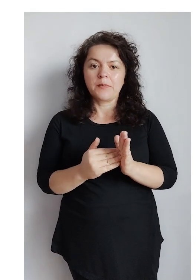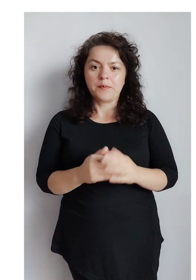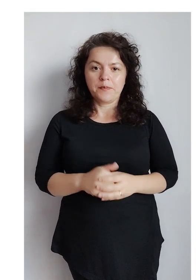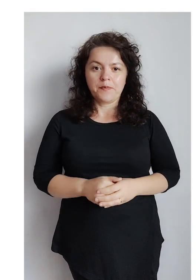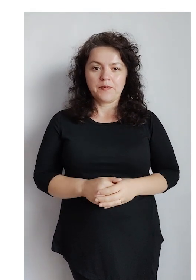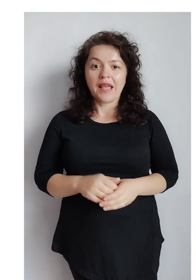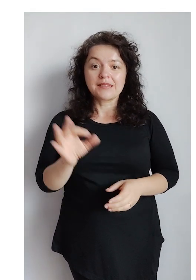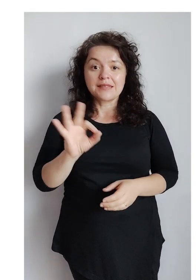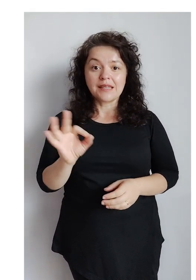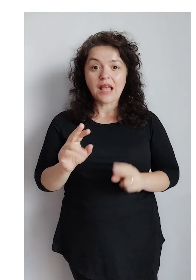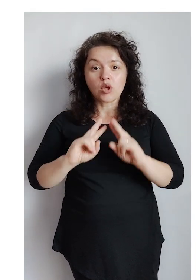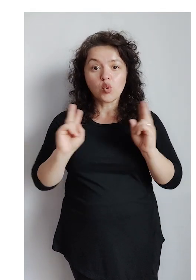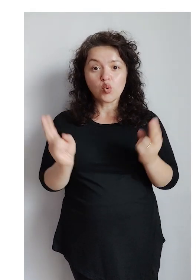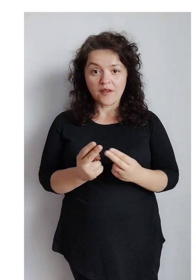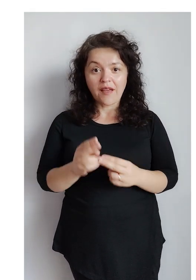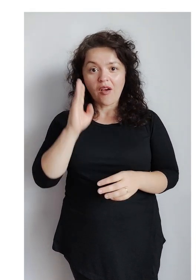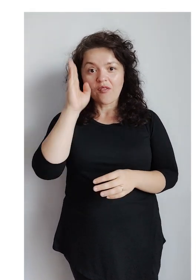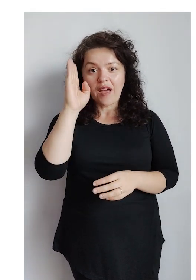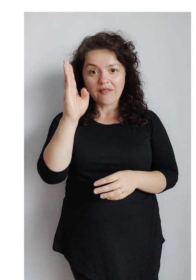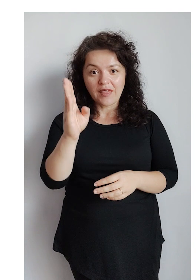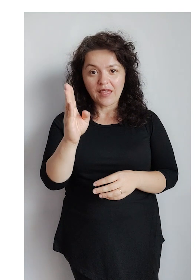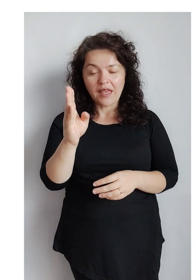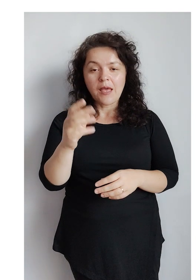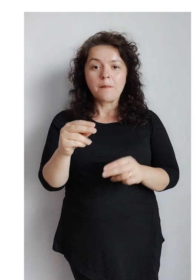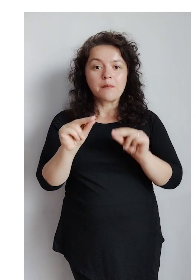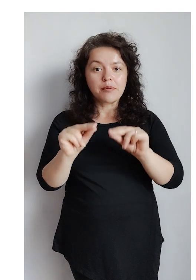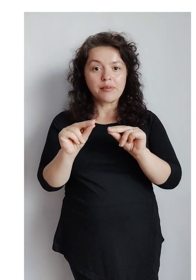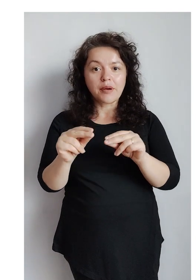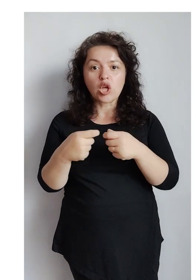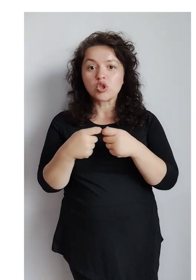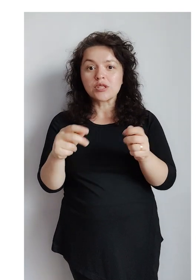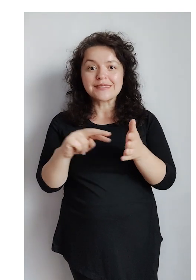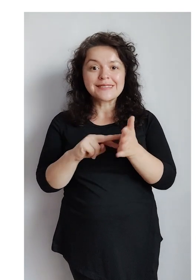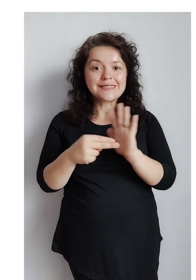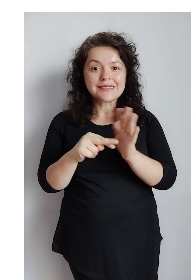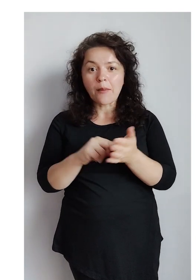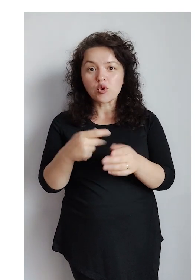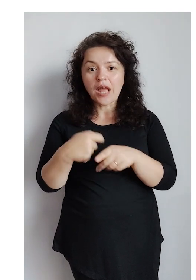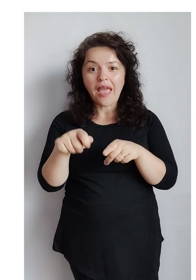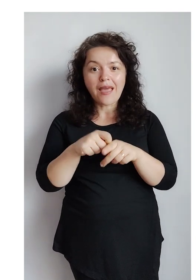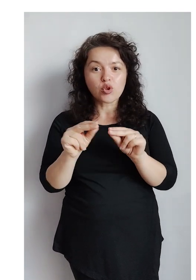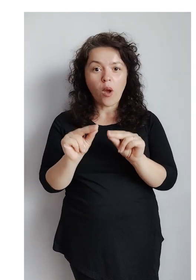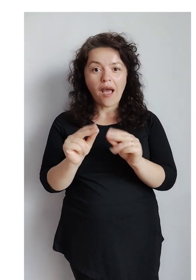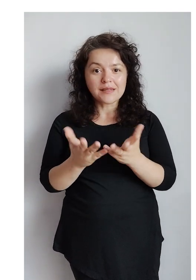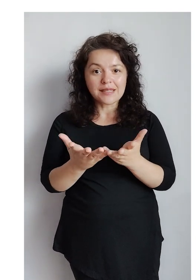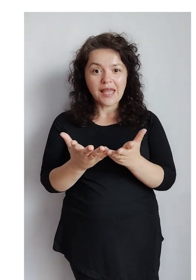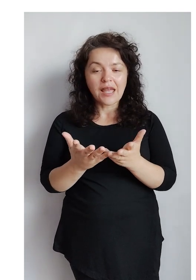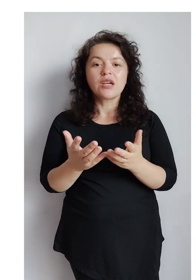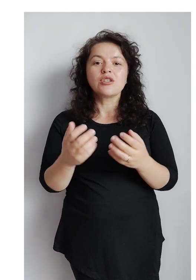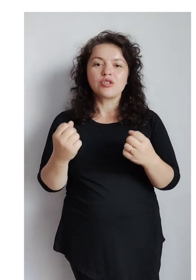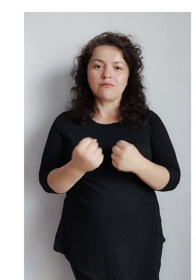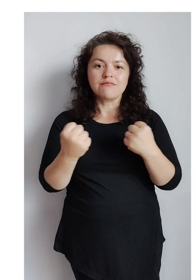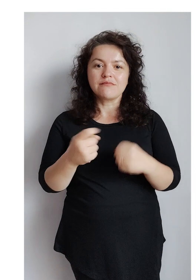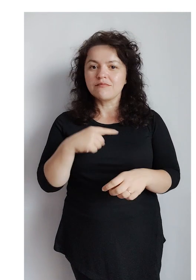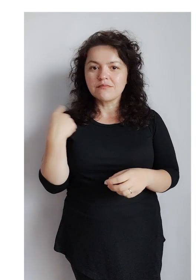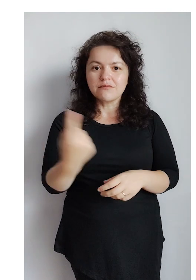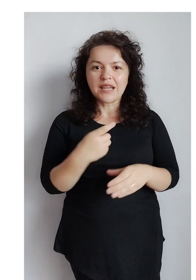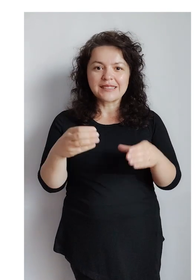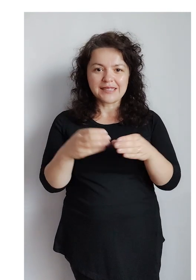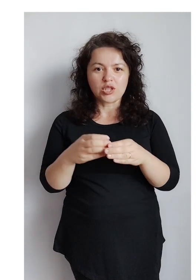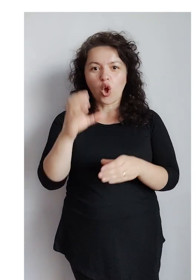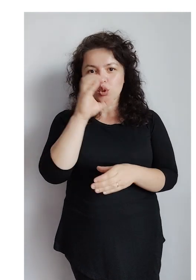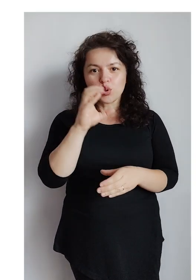Designul universal va fi predat în întregul sistem de educație și actori din sectorul turismului